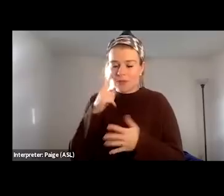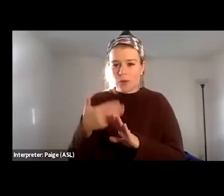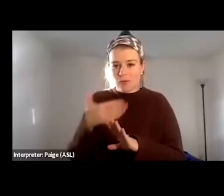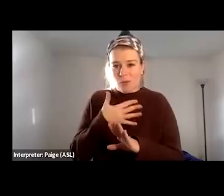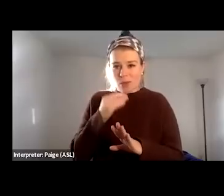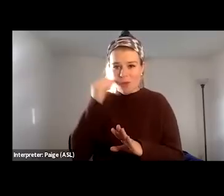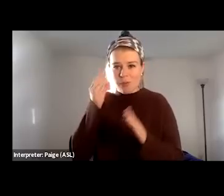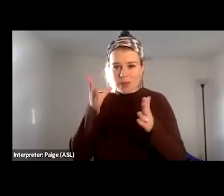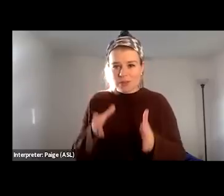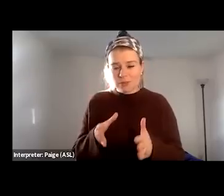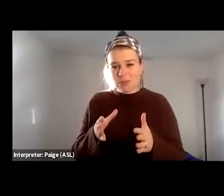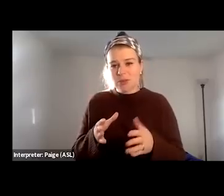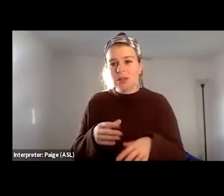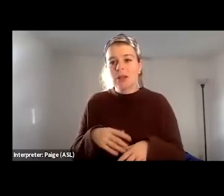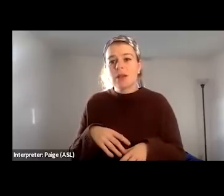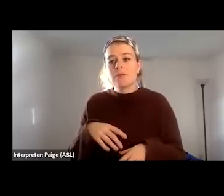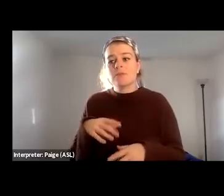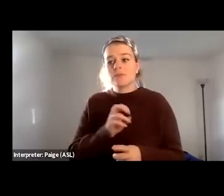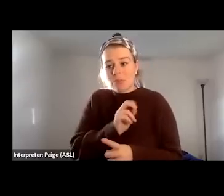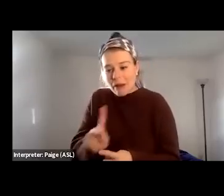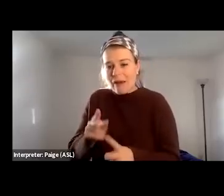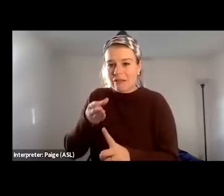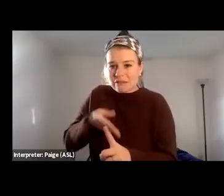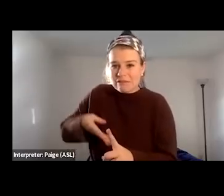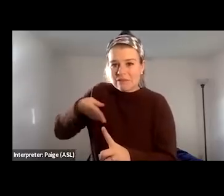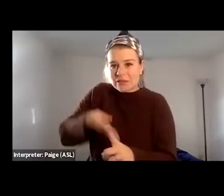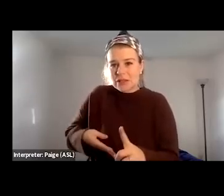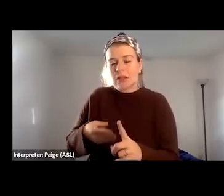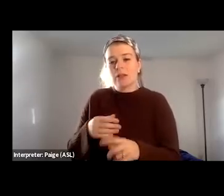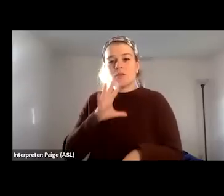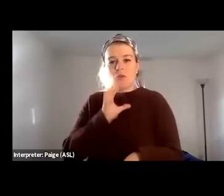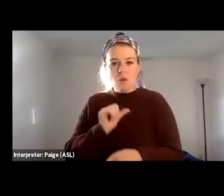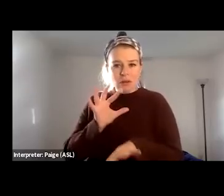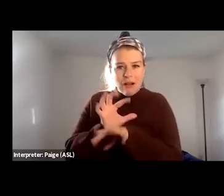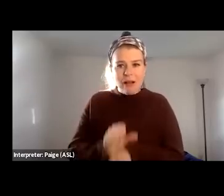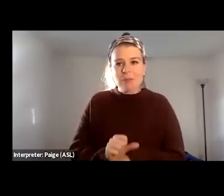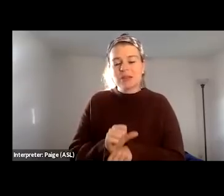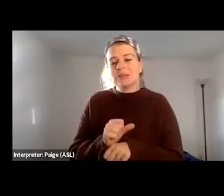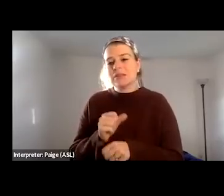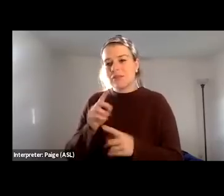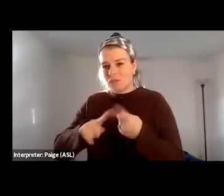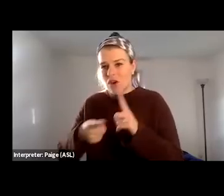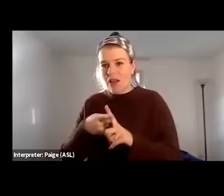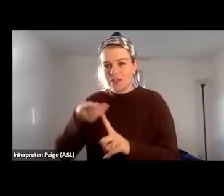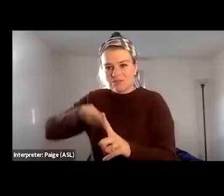puede dejar una vivienda y volver al sinhogarismo con viejos amigos y hábitos en la calle. La investigación también sugiere